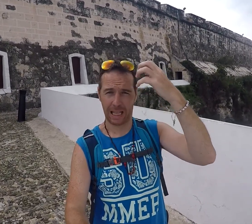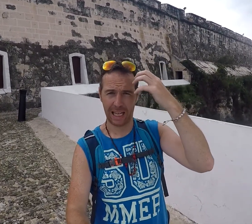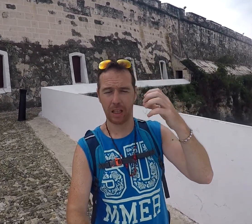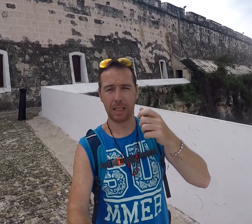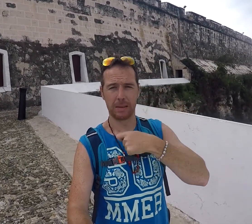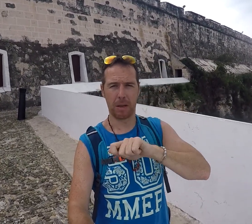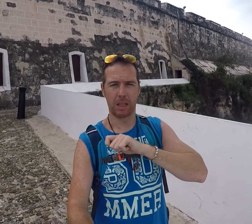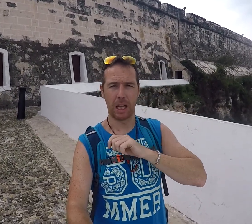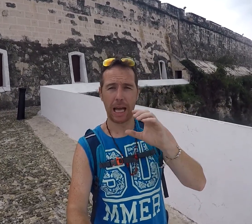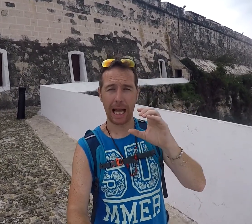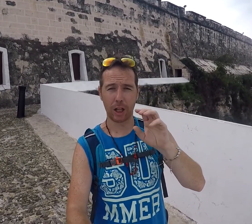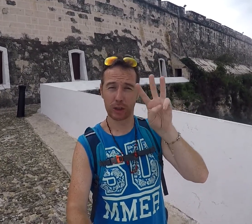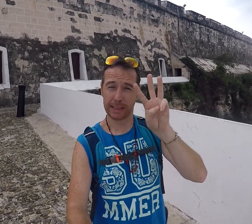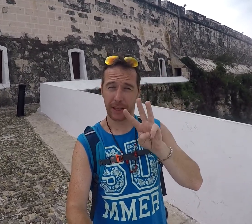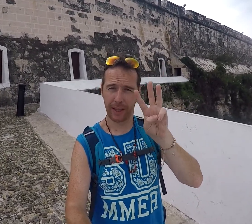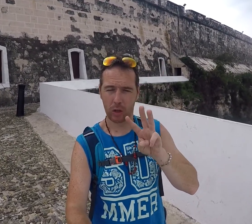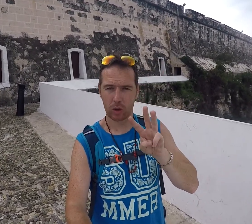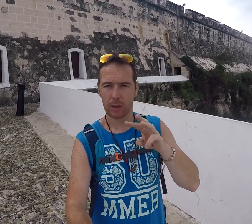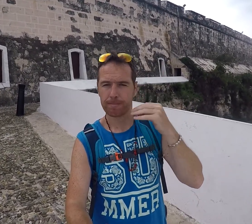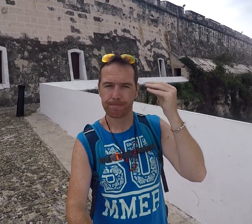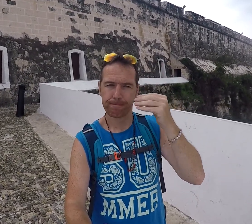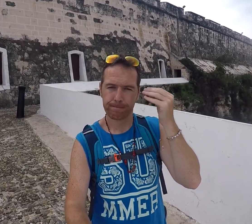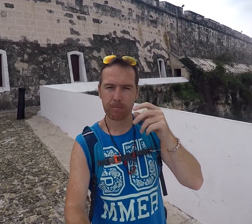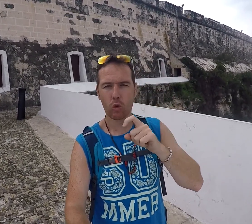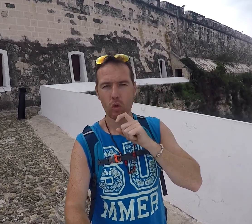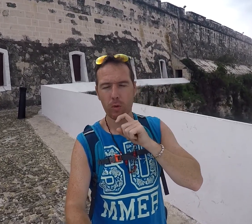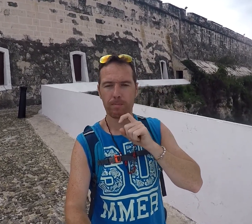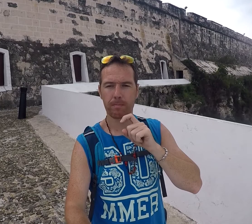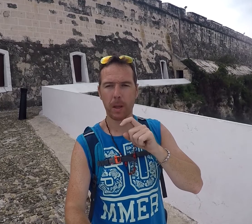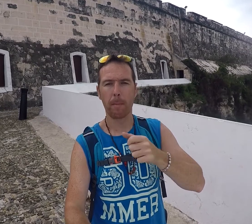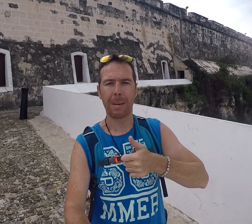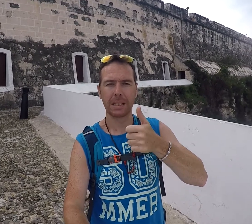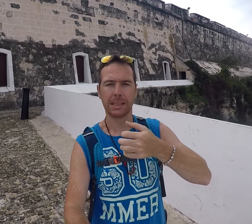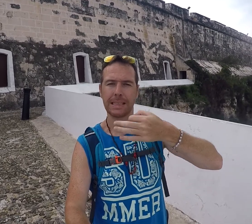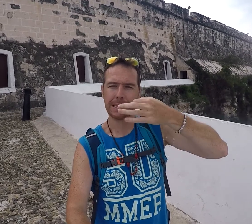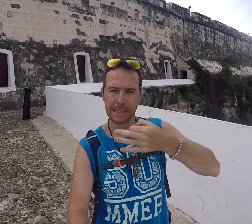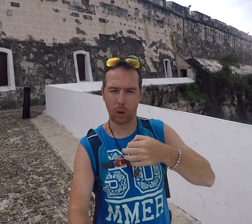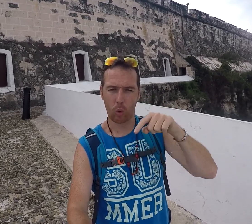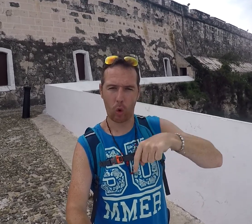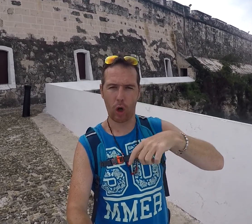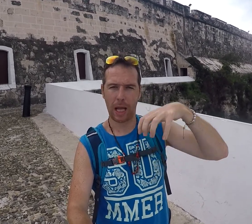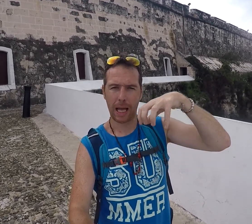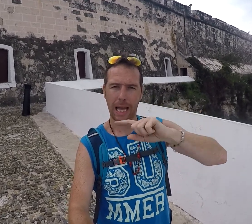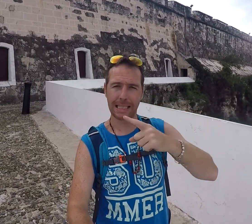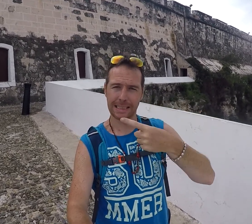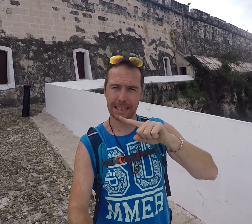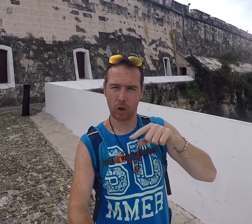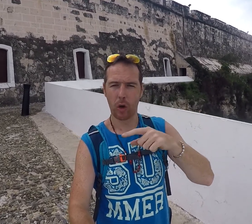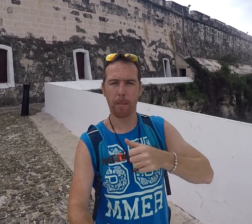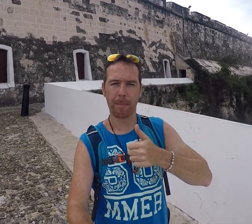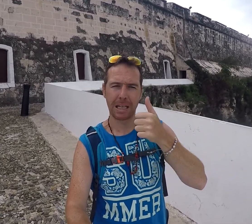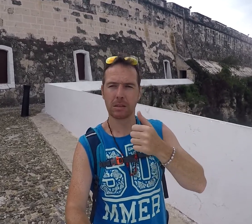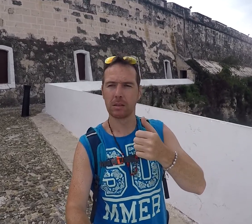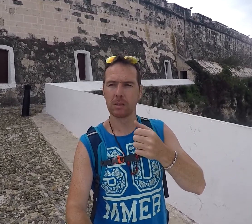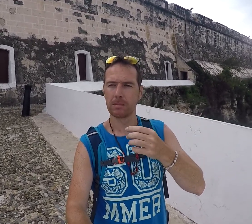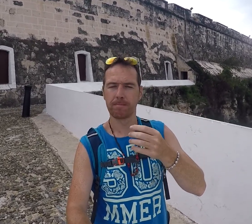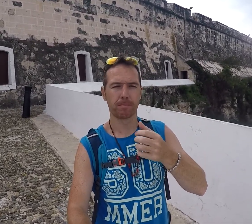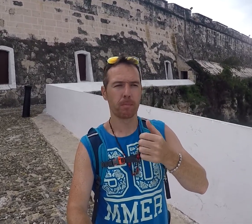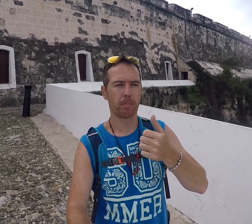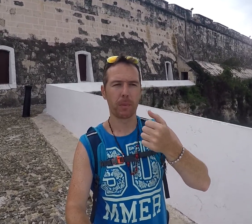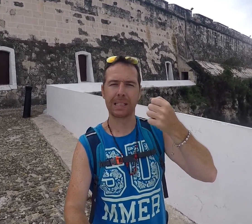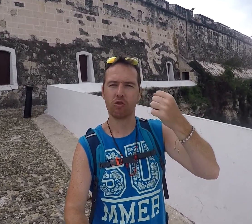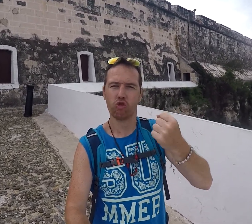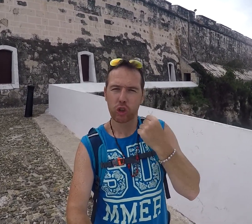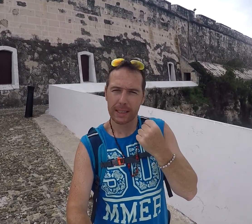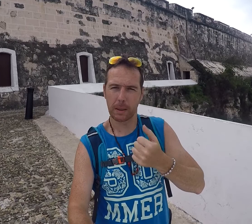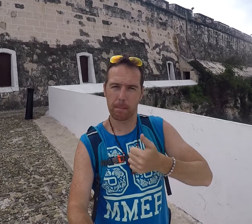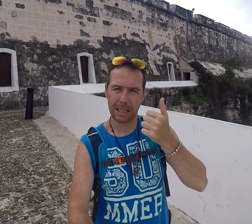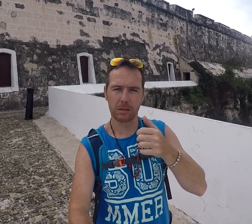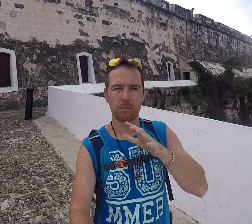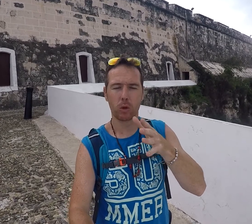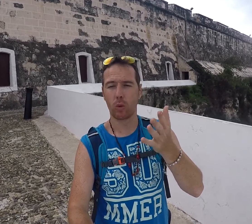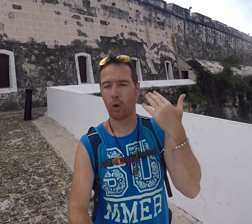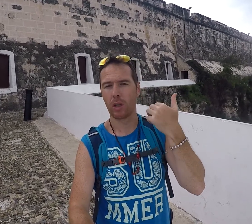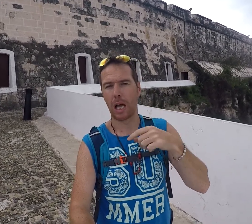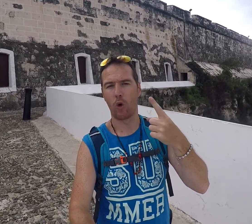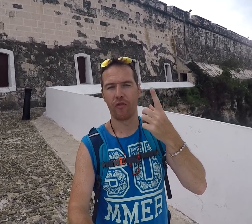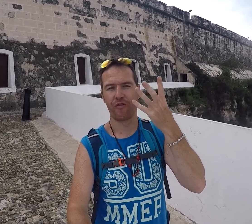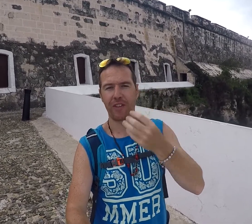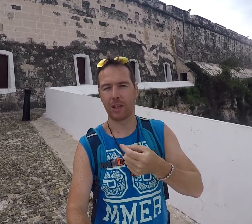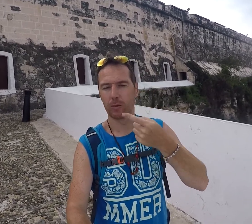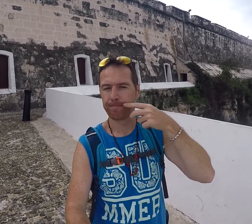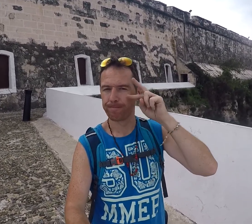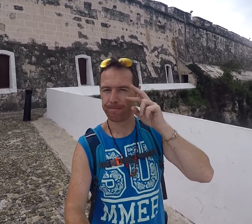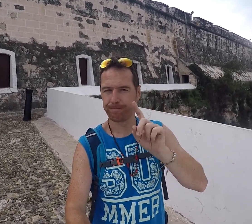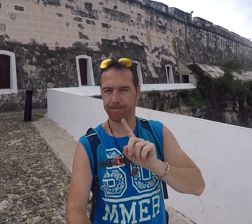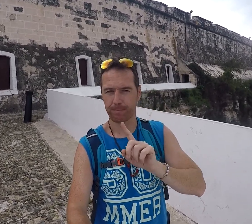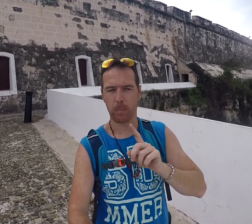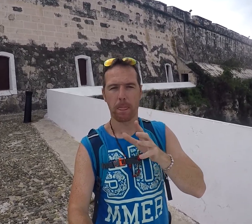Entonces el rey de España, Carlos III, pensó en cómo hacerla más segura por lo ocurrido